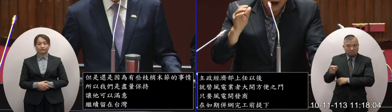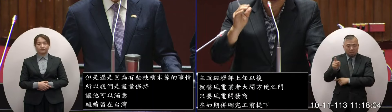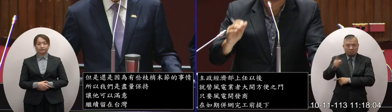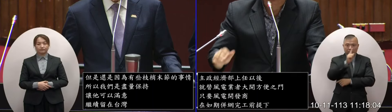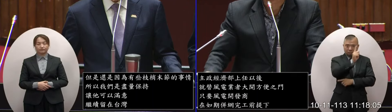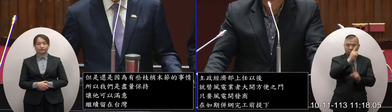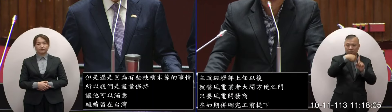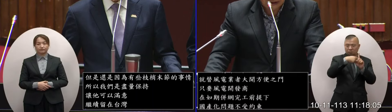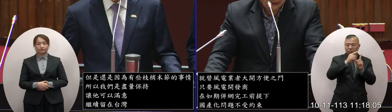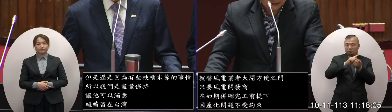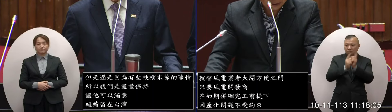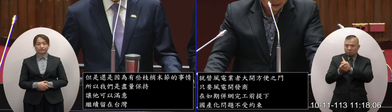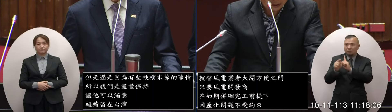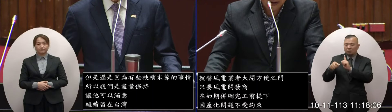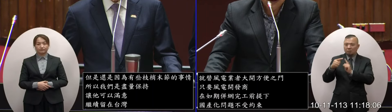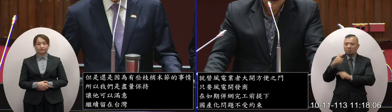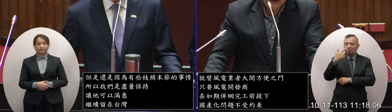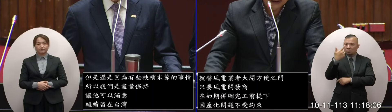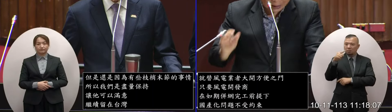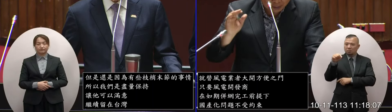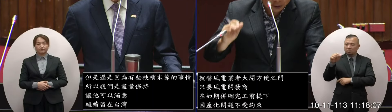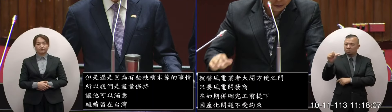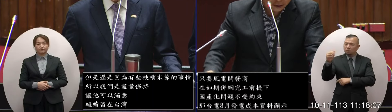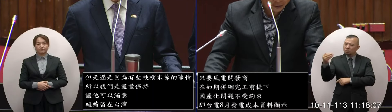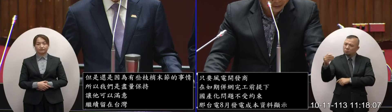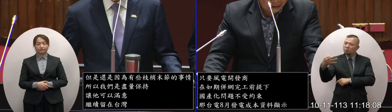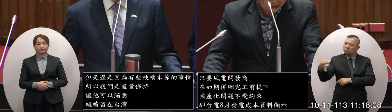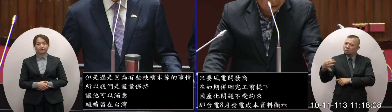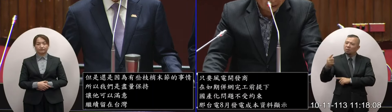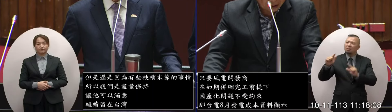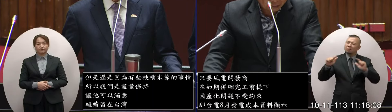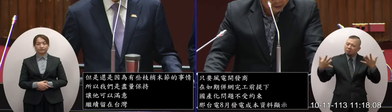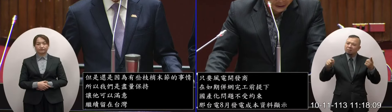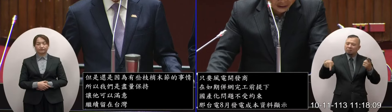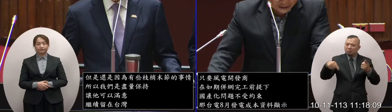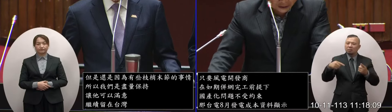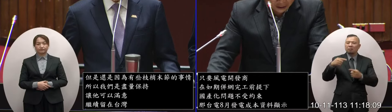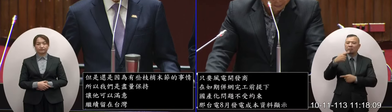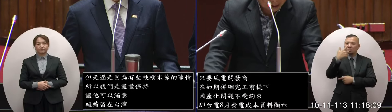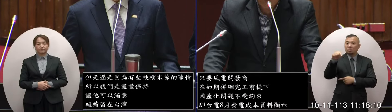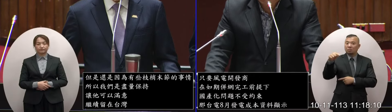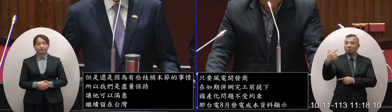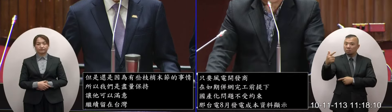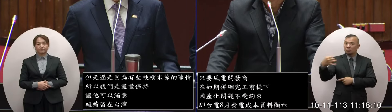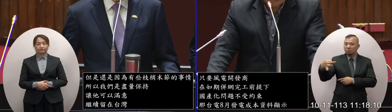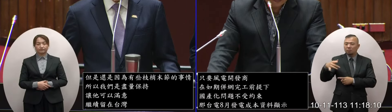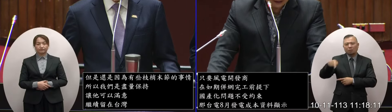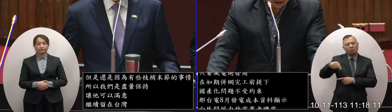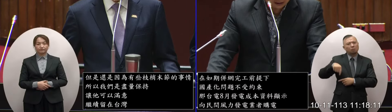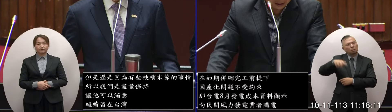6.59元 等於差不多6.6元 那風電業者荷包賺滿滿